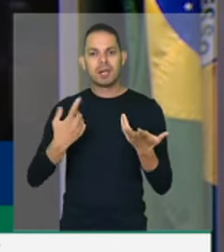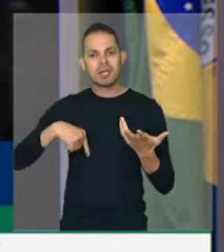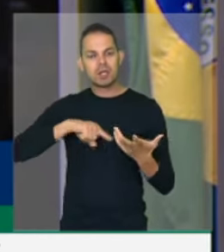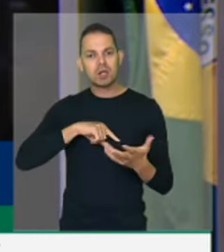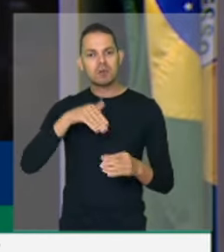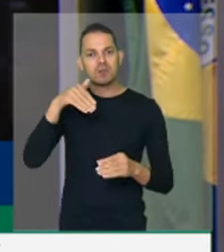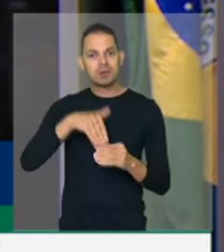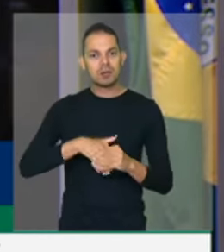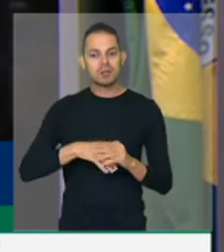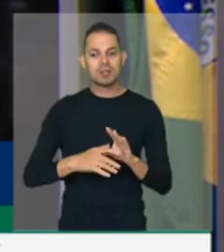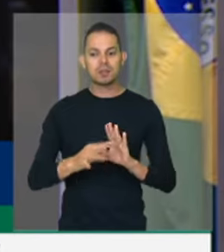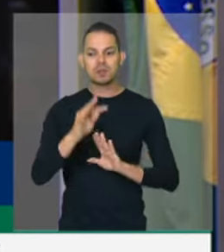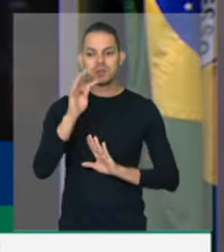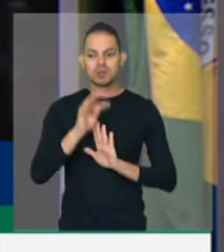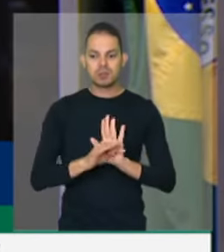SUBSTITUTIVO DE MANEIRA ABSOLUTAMENTE MAJORITÁRIA